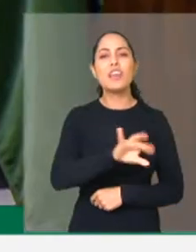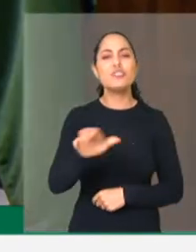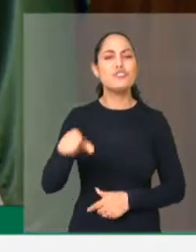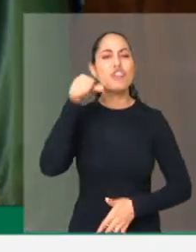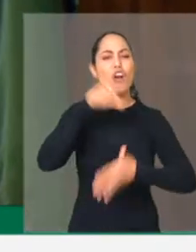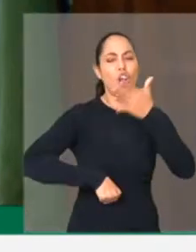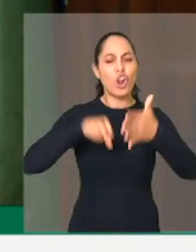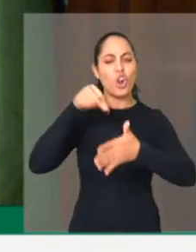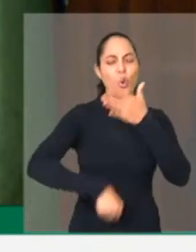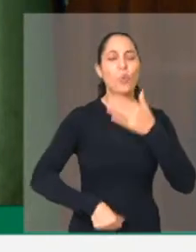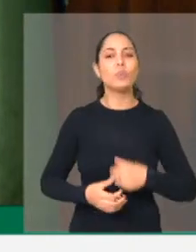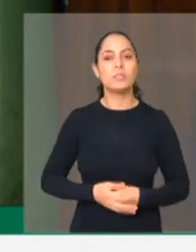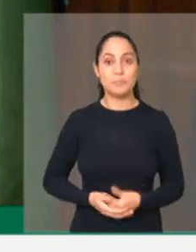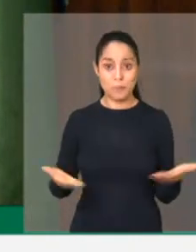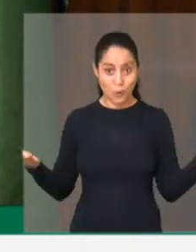ESSA CASA TEM SIDO, NO ÚLTIMO PERÍODO PALCO DE ENORMES